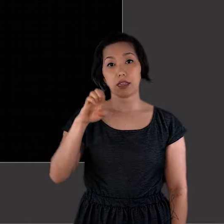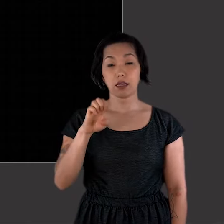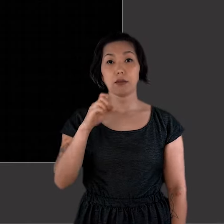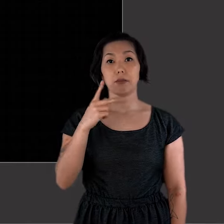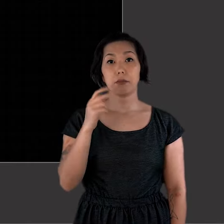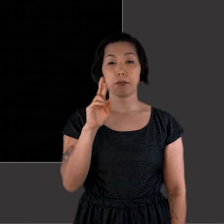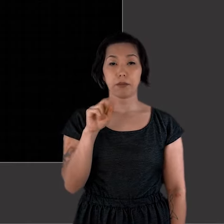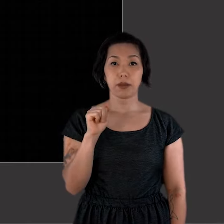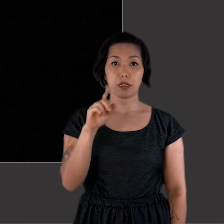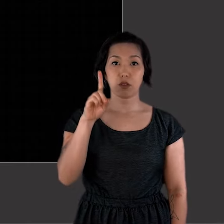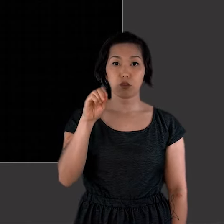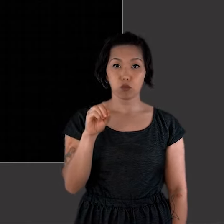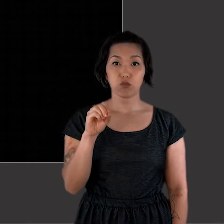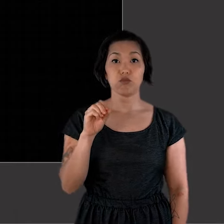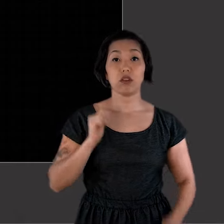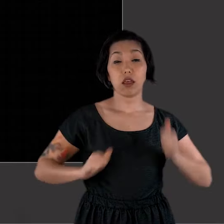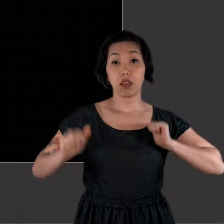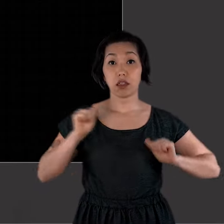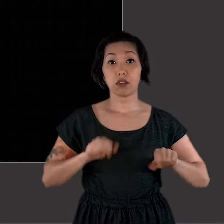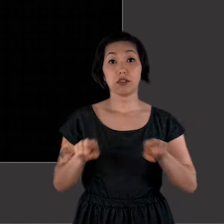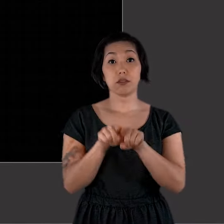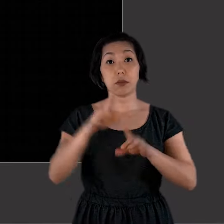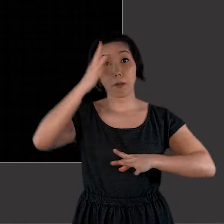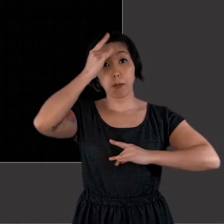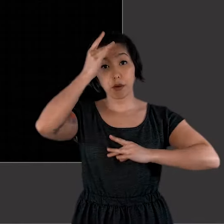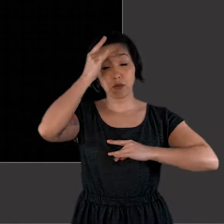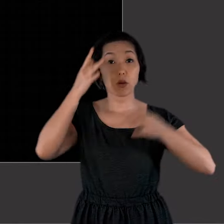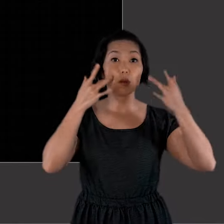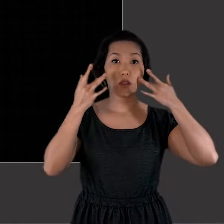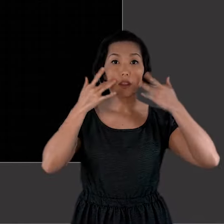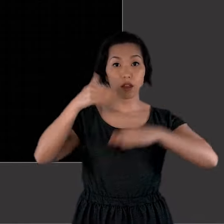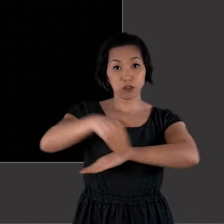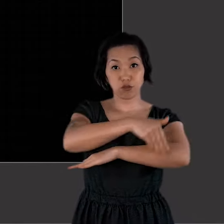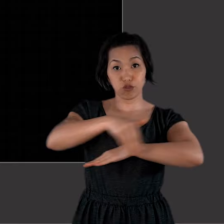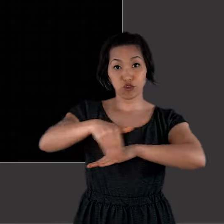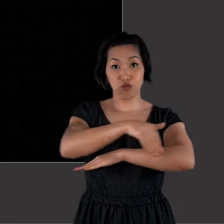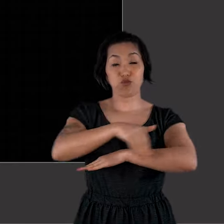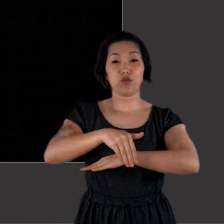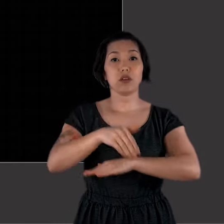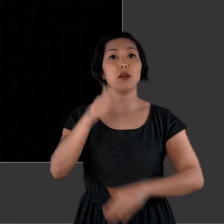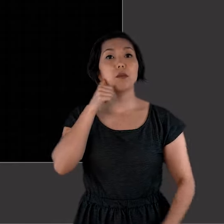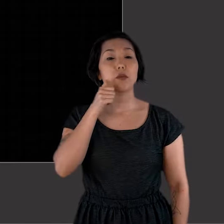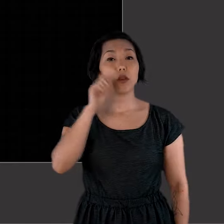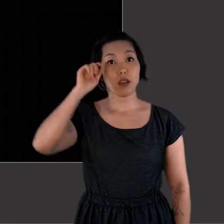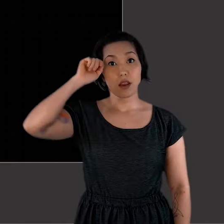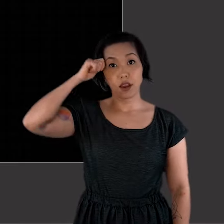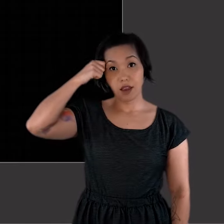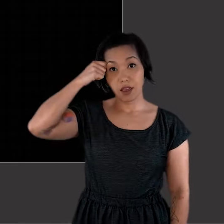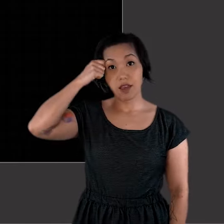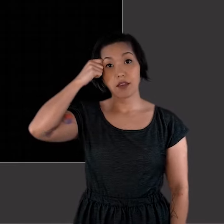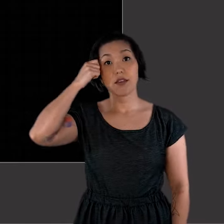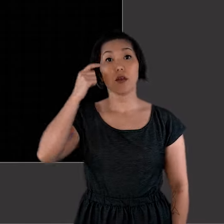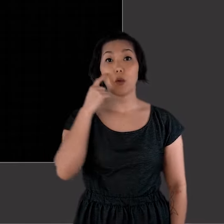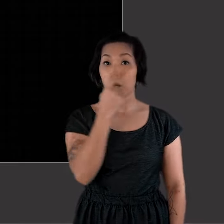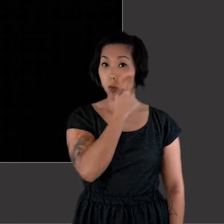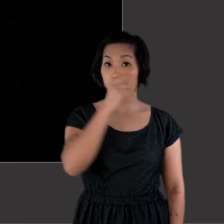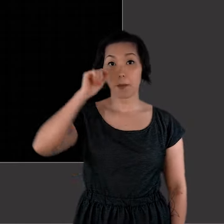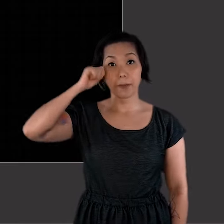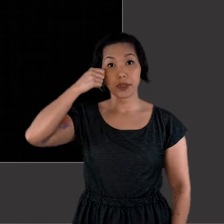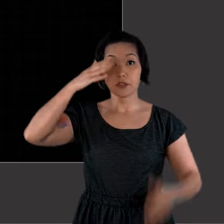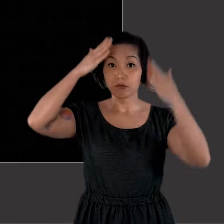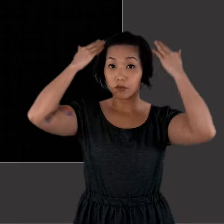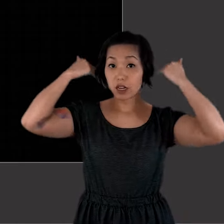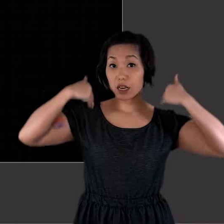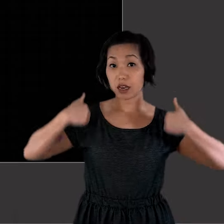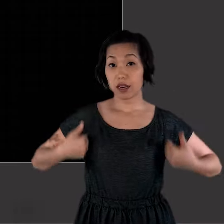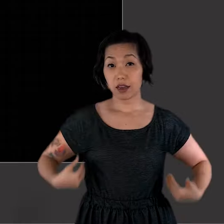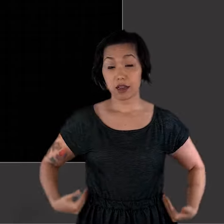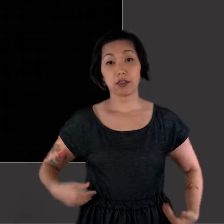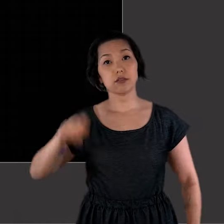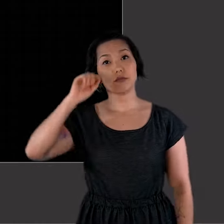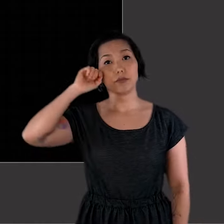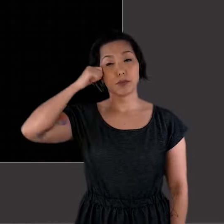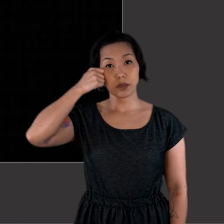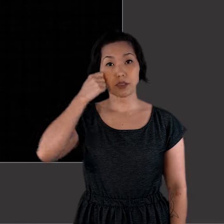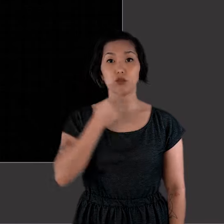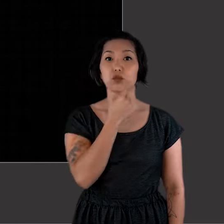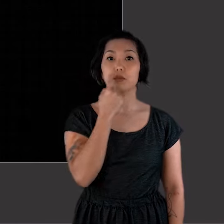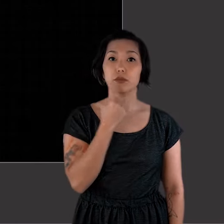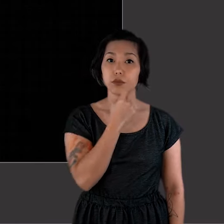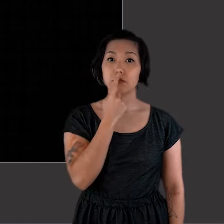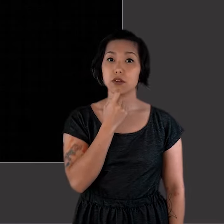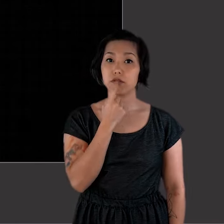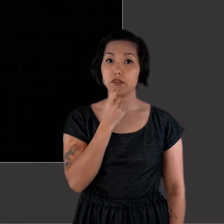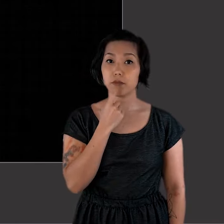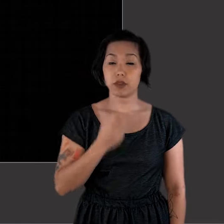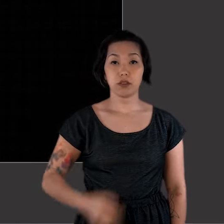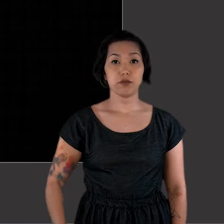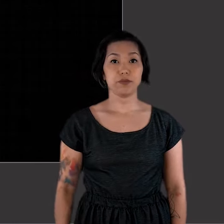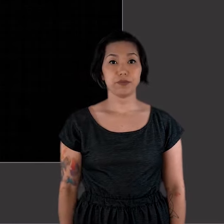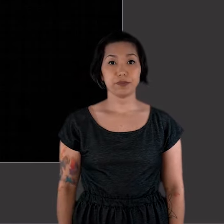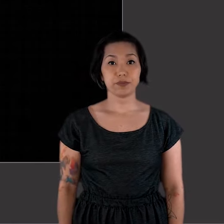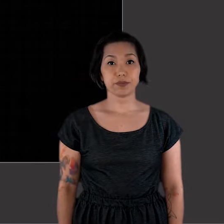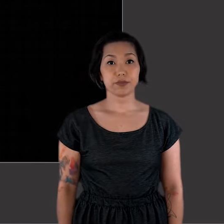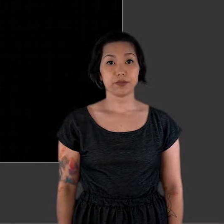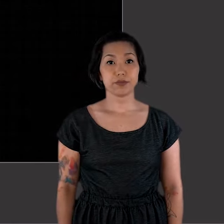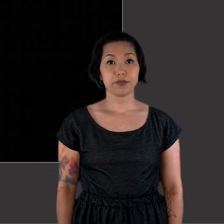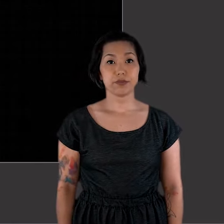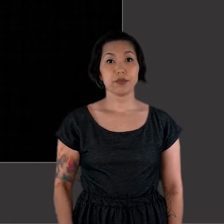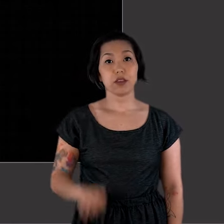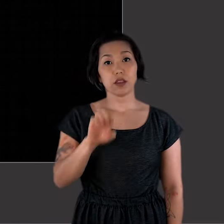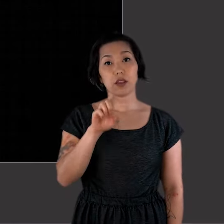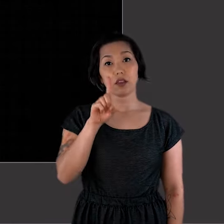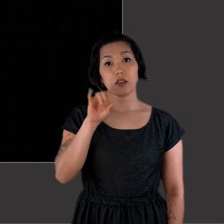Aline Prado é atriz e performer de teatro de rua. Ela é parda tem olhos pretos e cabelos lisos e compridos abaixo dos ombros e pretos. Usa batom vermelho.